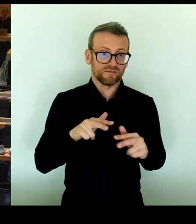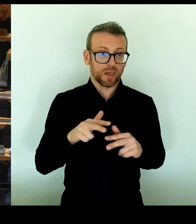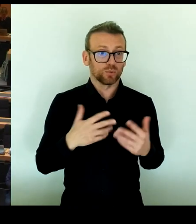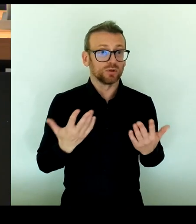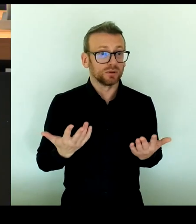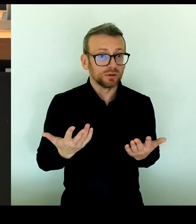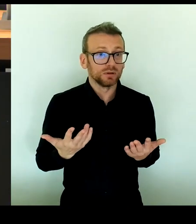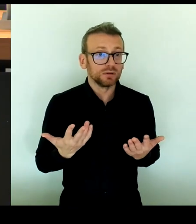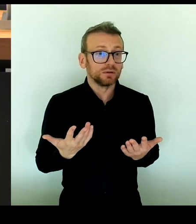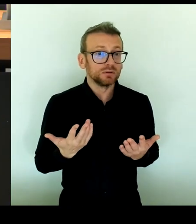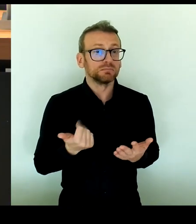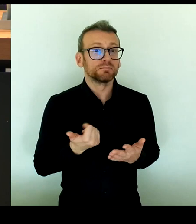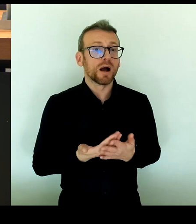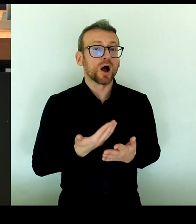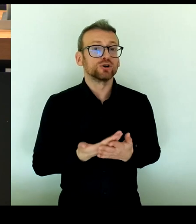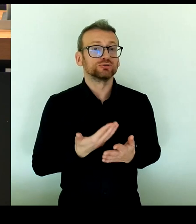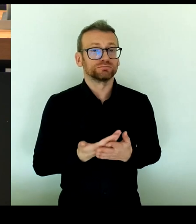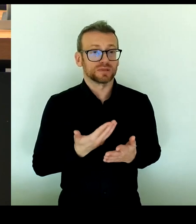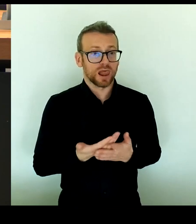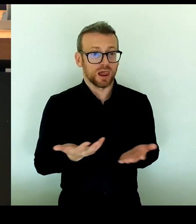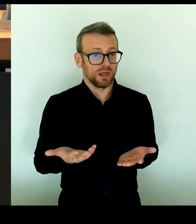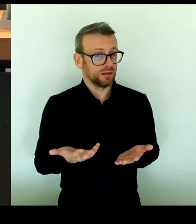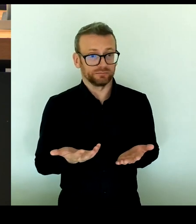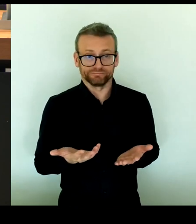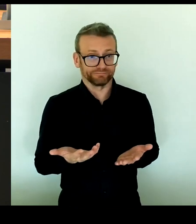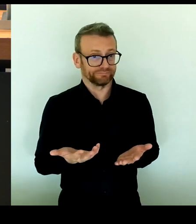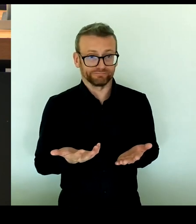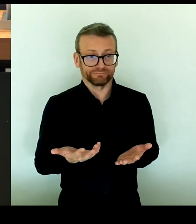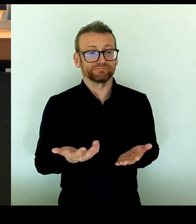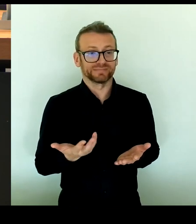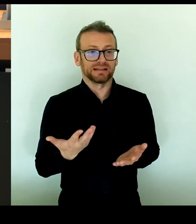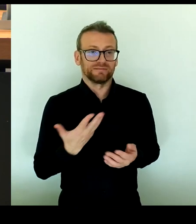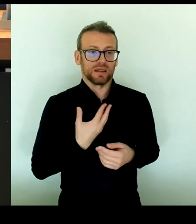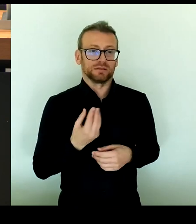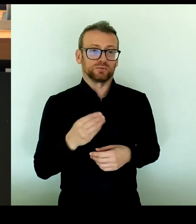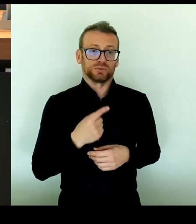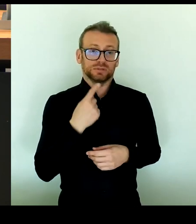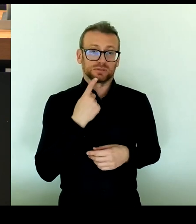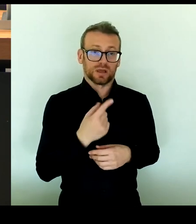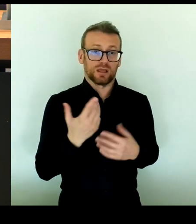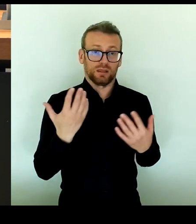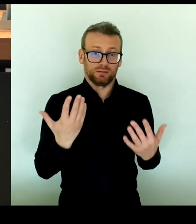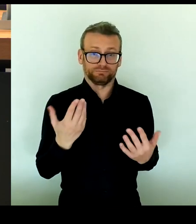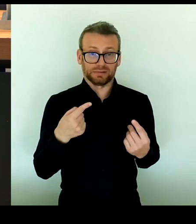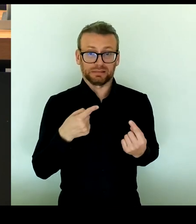Dann möchte ich aber auch noch mal sagen gleich zum ersten Absatz: Sie schreiben bei sämtlichen Neubauvorhaben